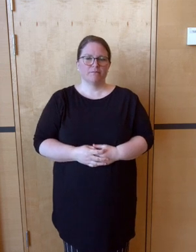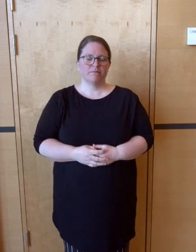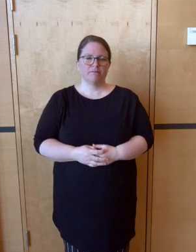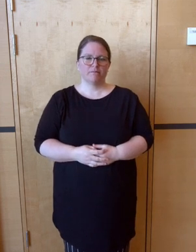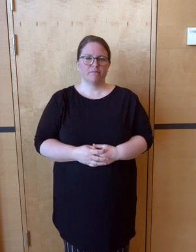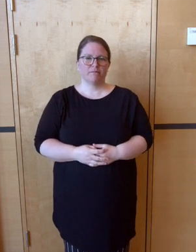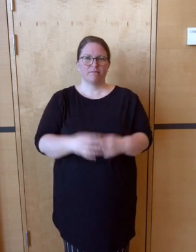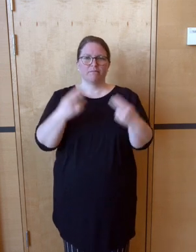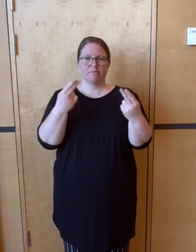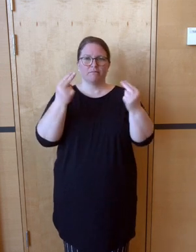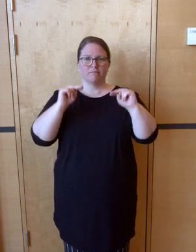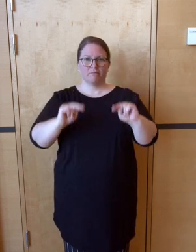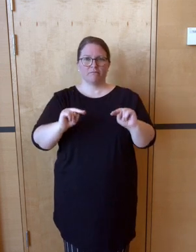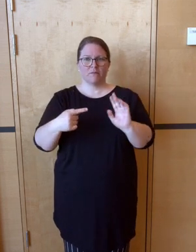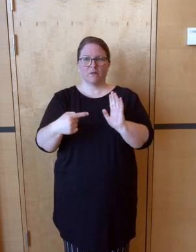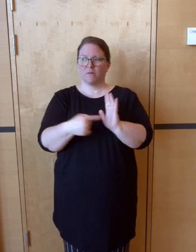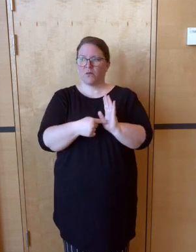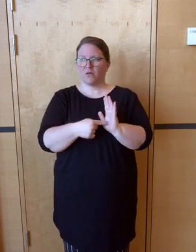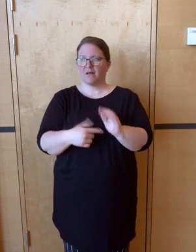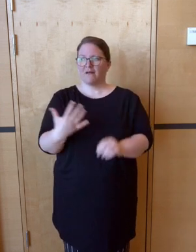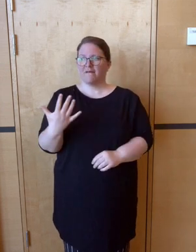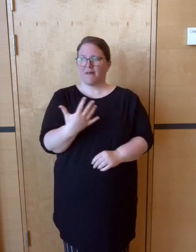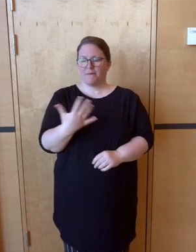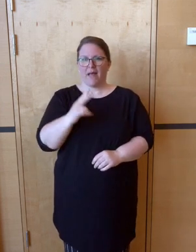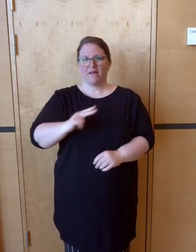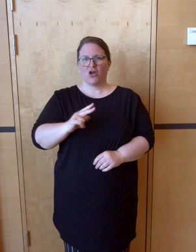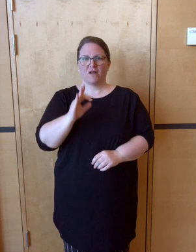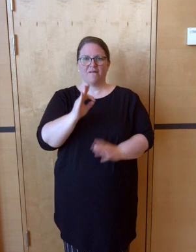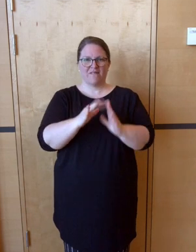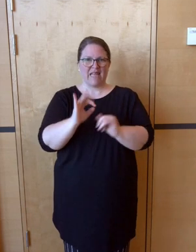Vinner på ärendenummer 5 ansvarsfrihet för 2020 års förvaltning